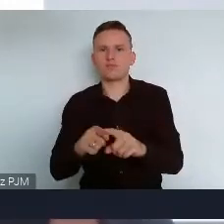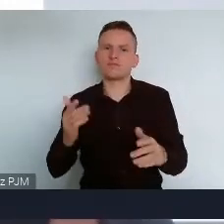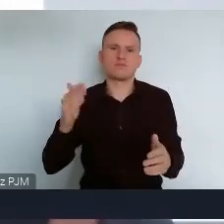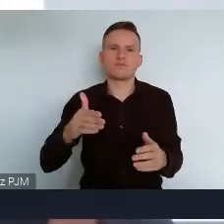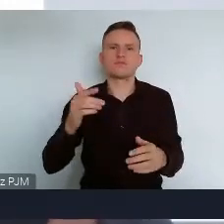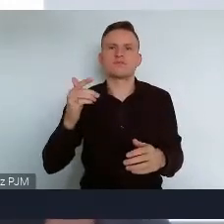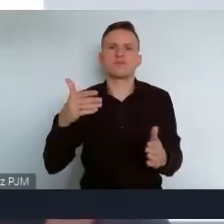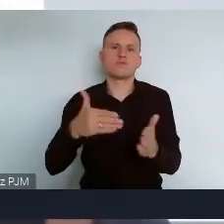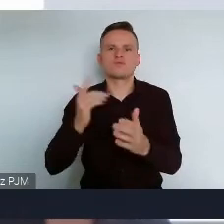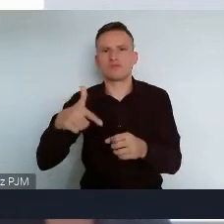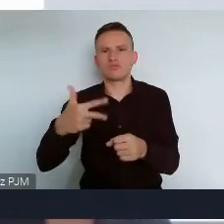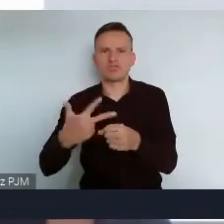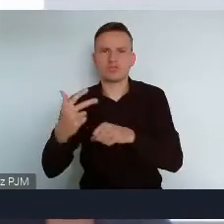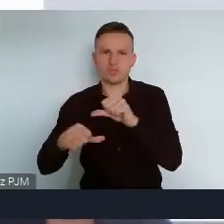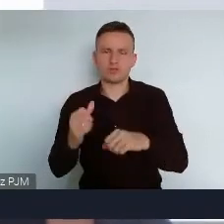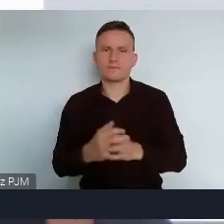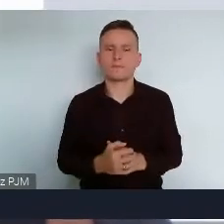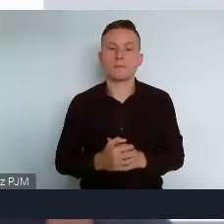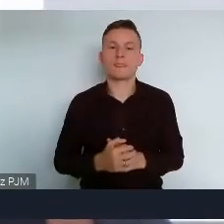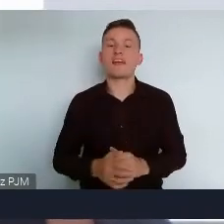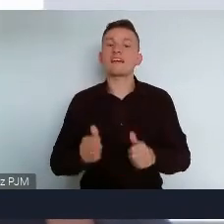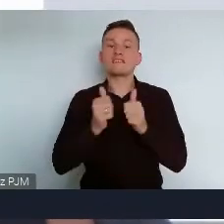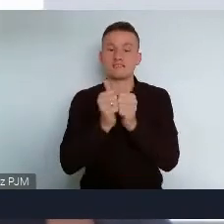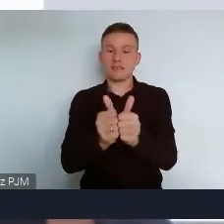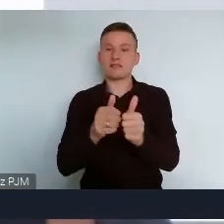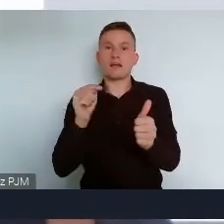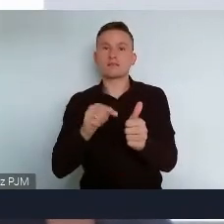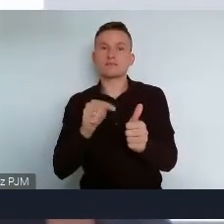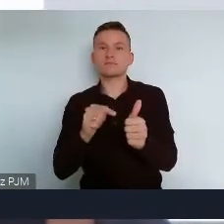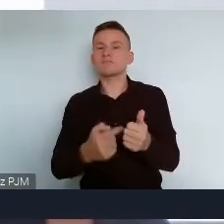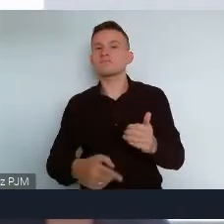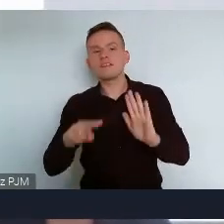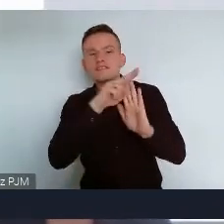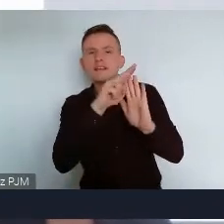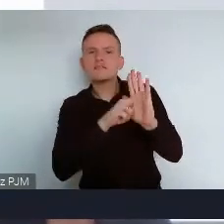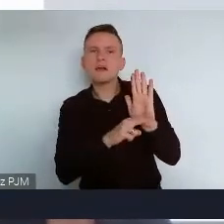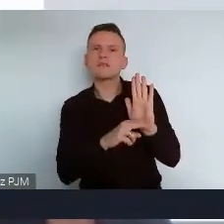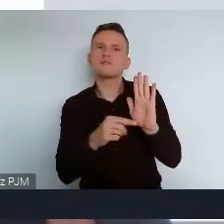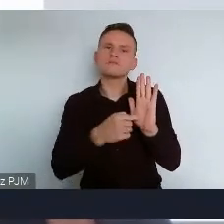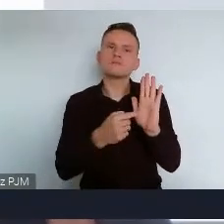Założenia misji, jej zasady są oczywiście osadzone